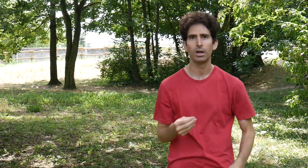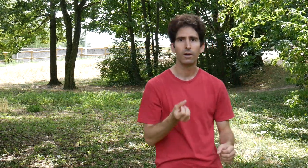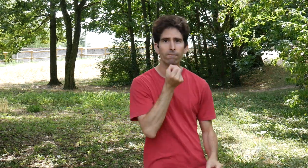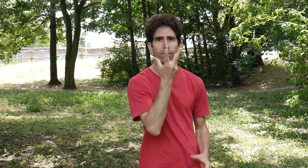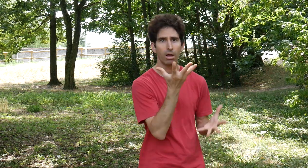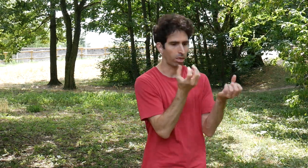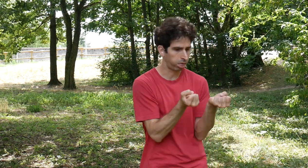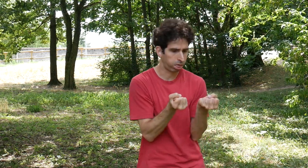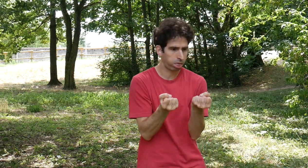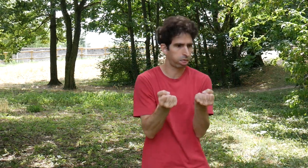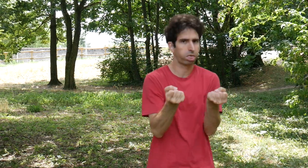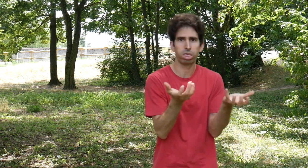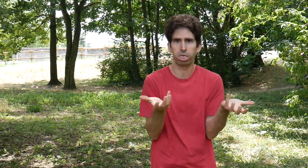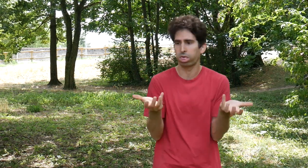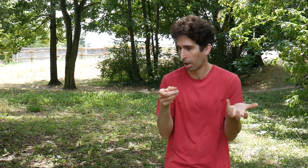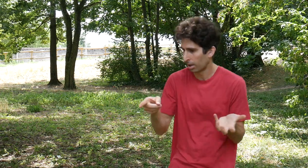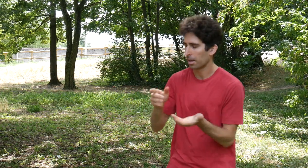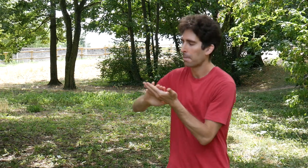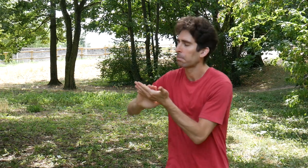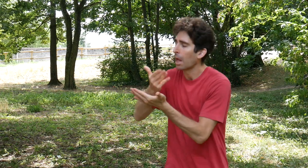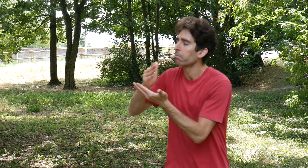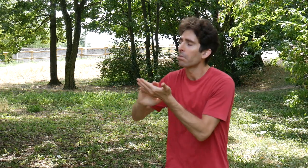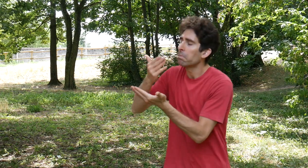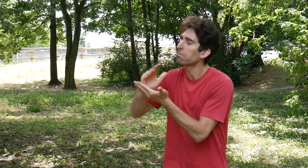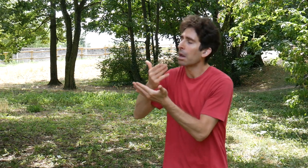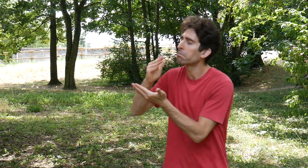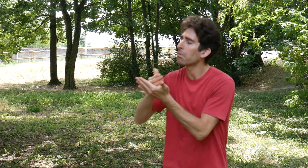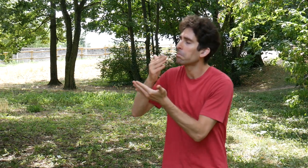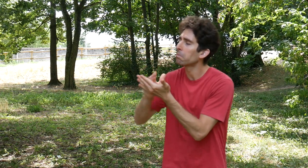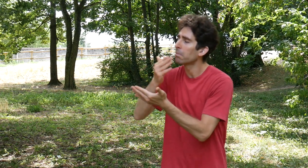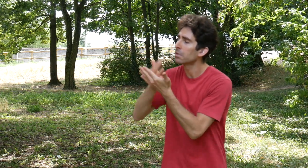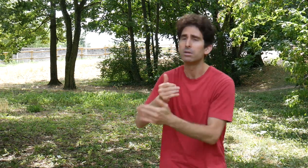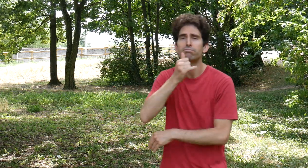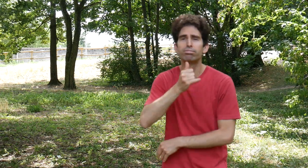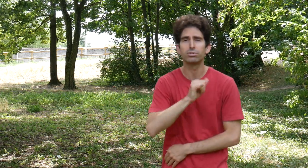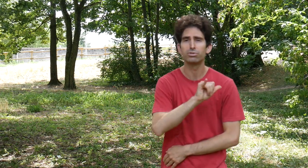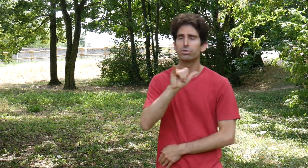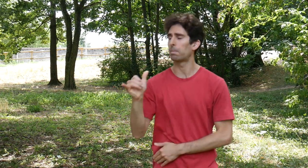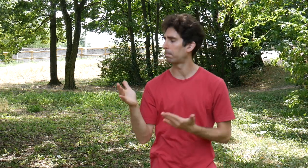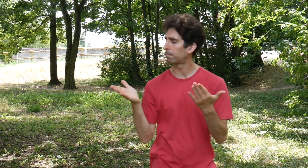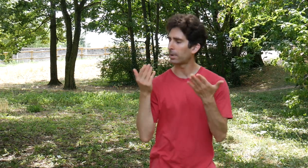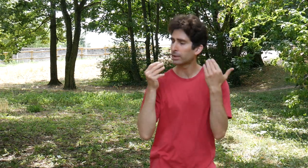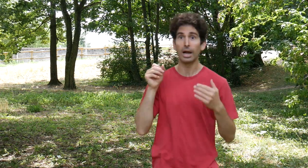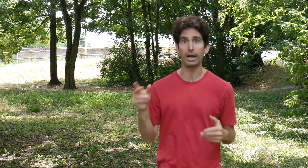Quand les fleurs disparaissent, les abeilles se nourrissent de miel en attendant le printemps.